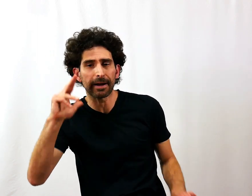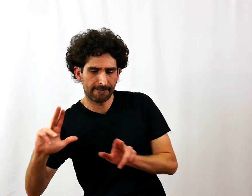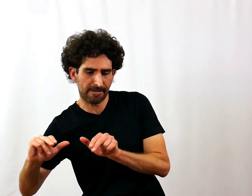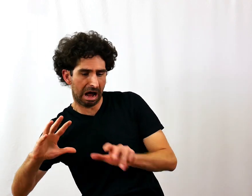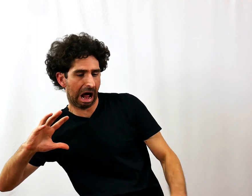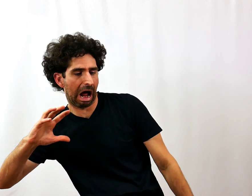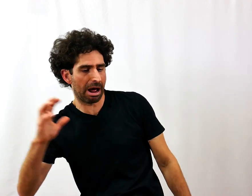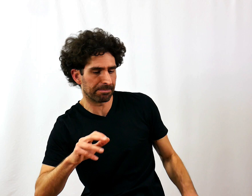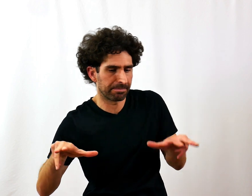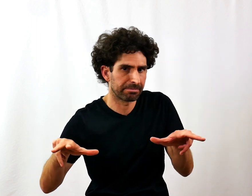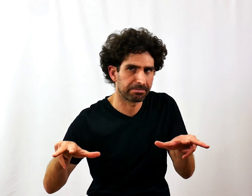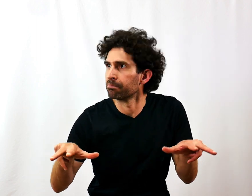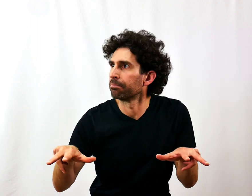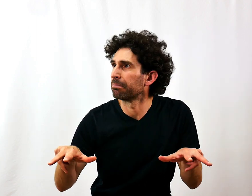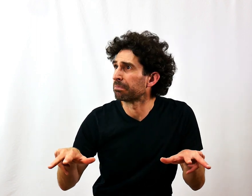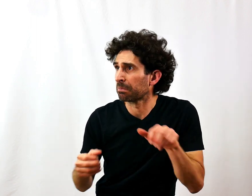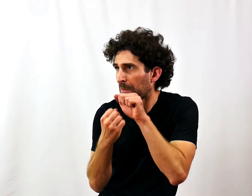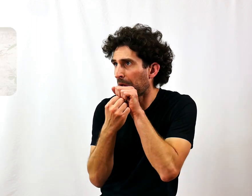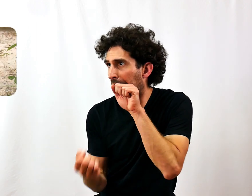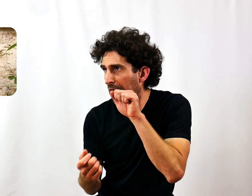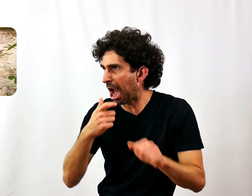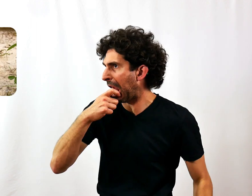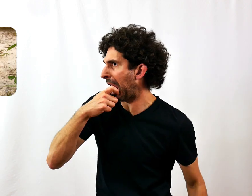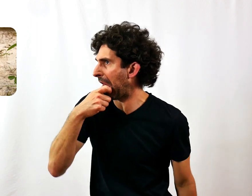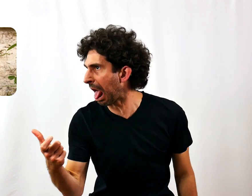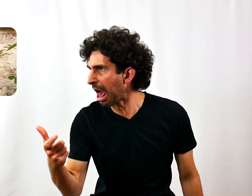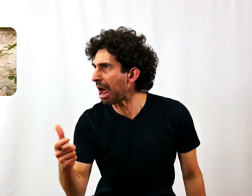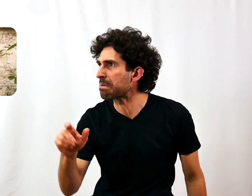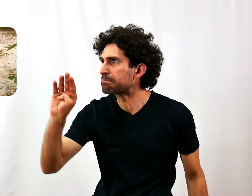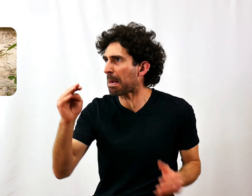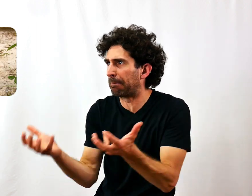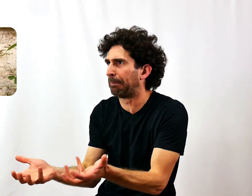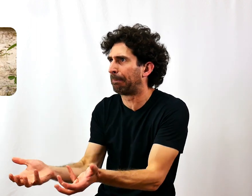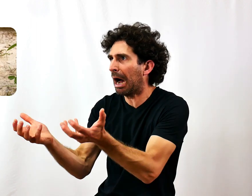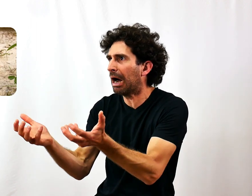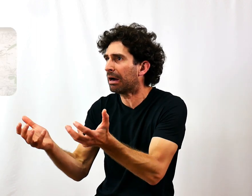s'apprêtent à l'attaquer, le scinque brandit sa langue bleue éclatante.